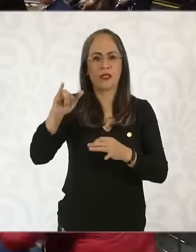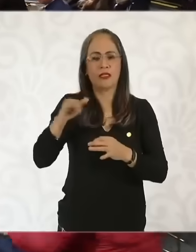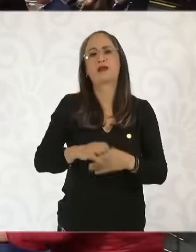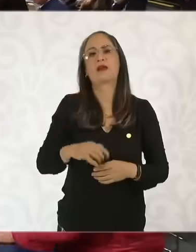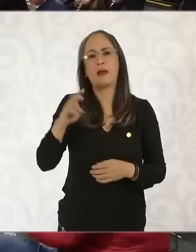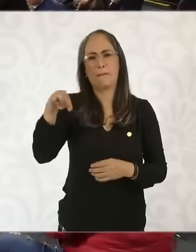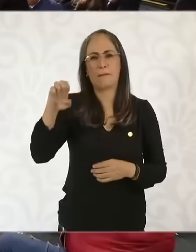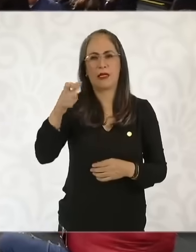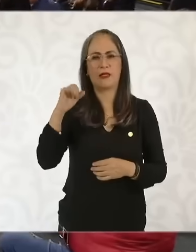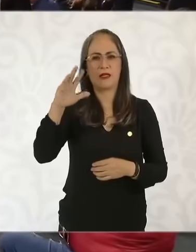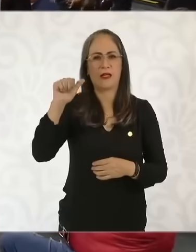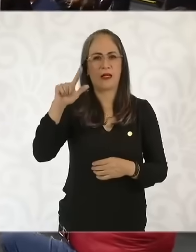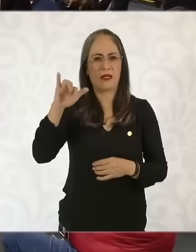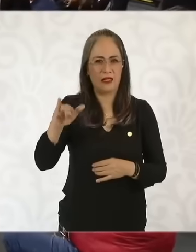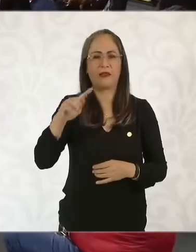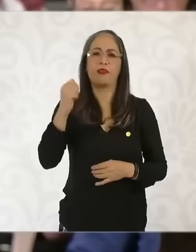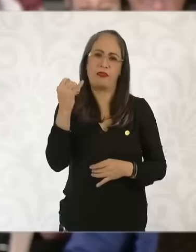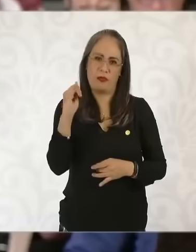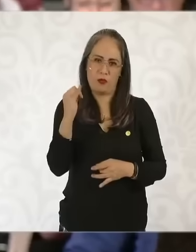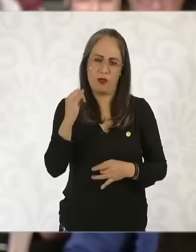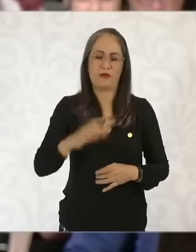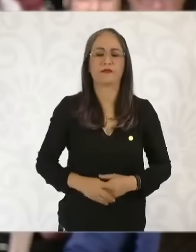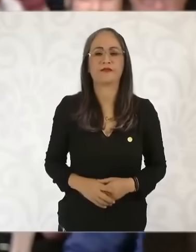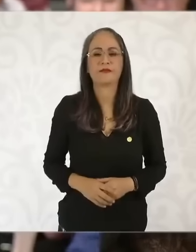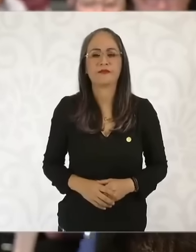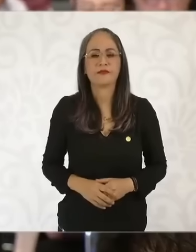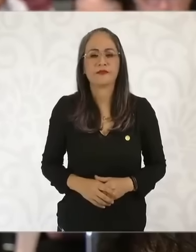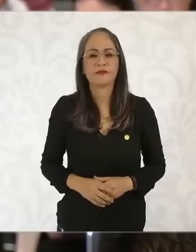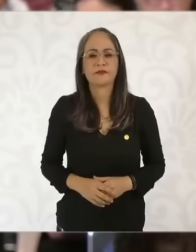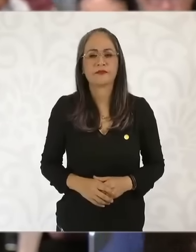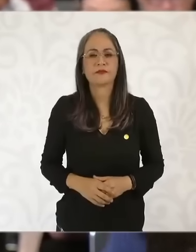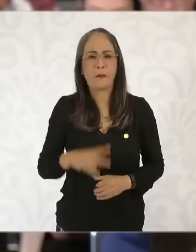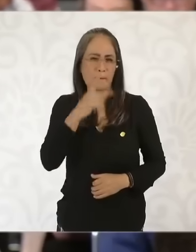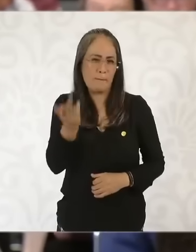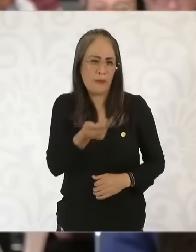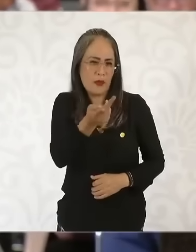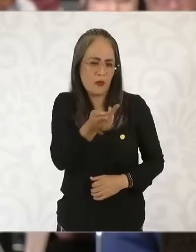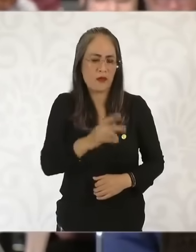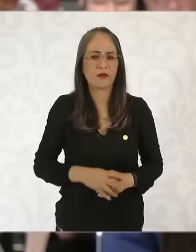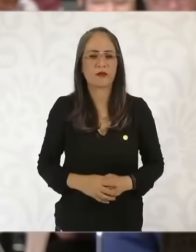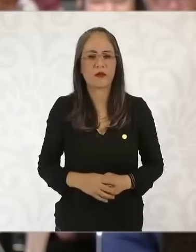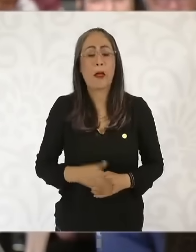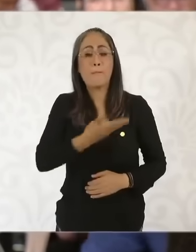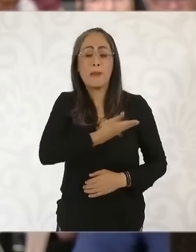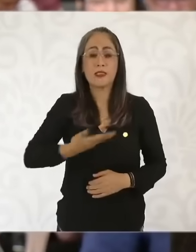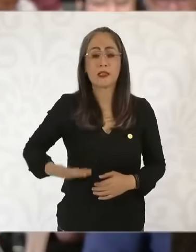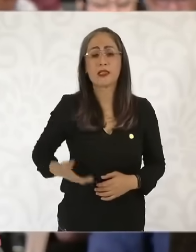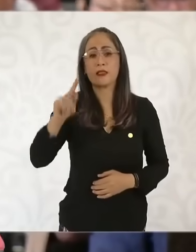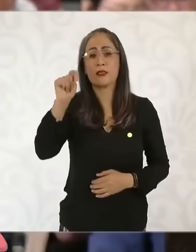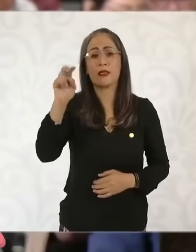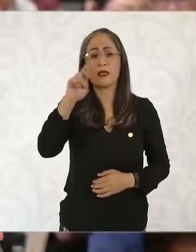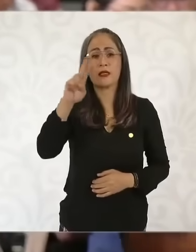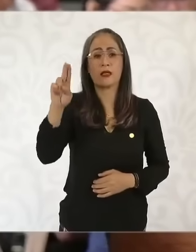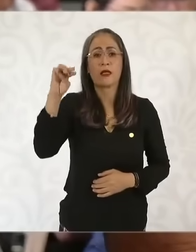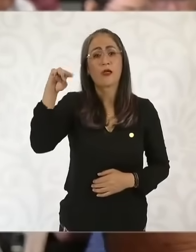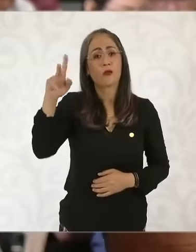y Frontera de Tijuana. presidenta, preguntarle eh si puso el el presidente Trump eh cuáles serían eh